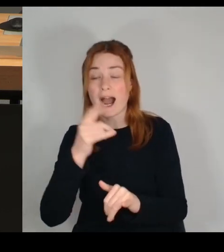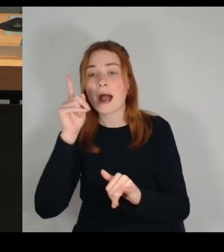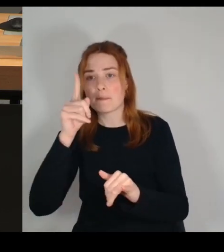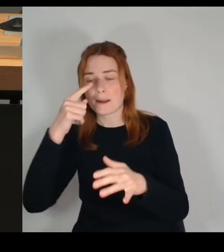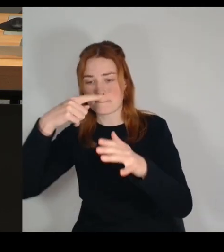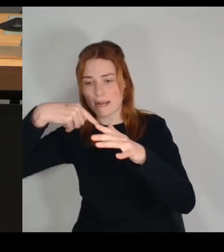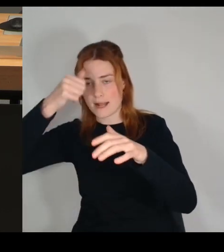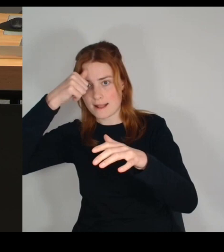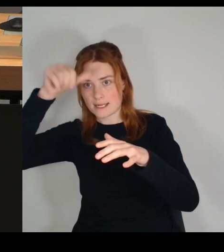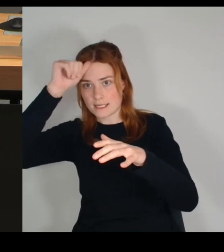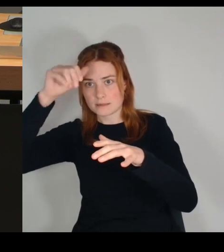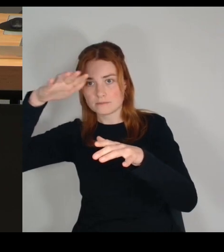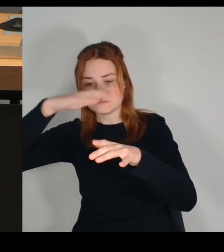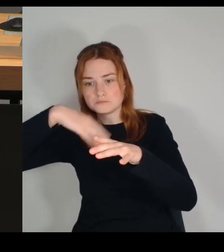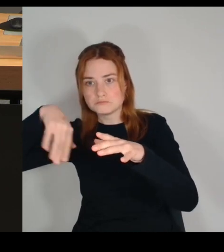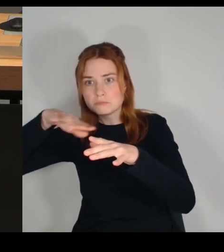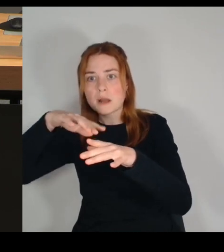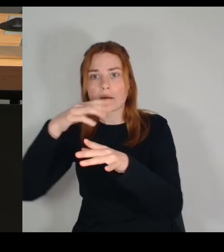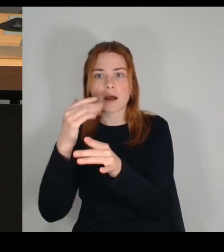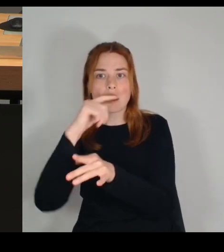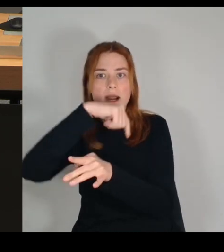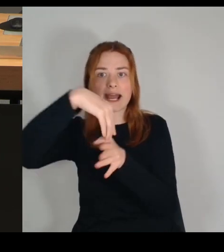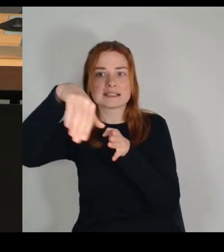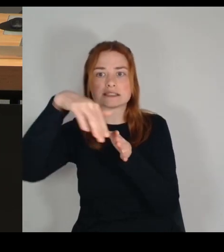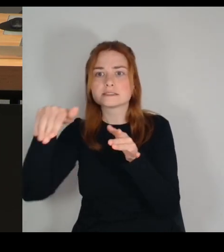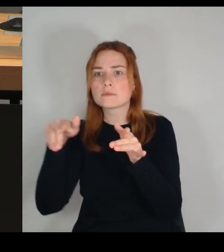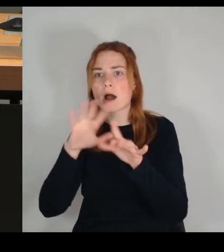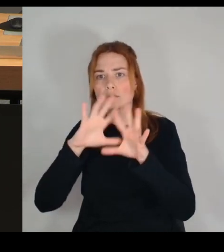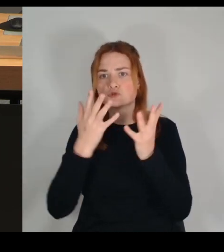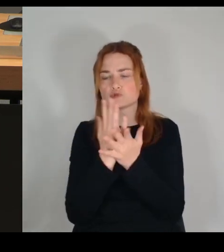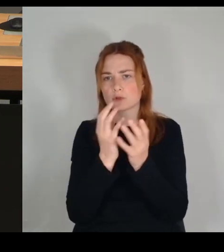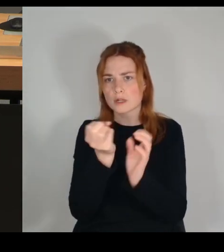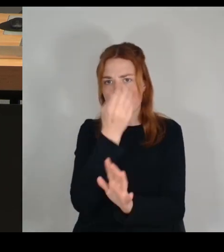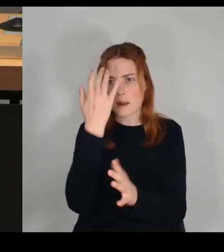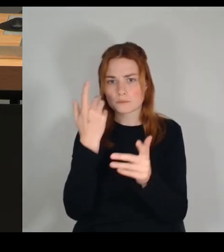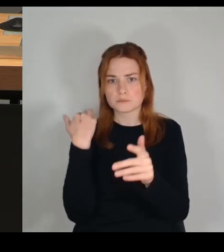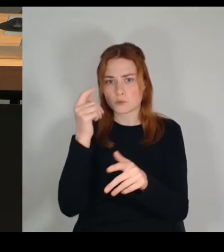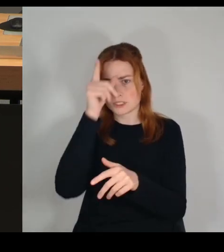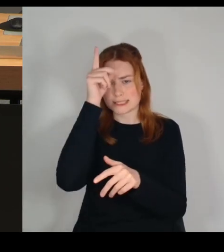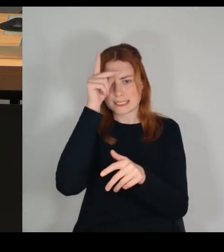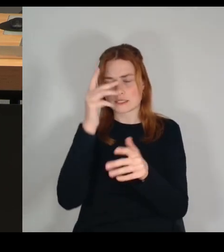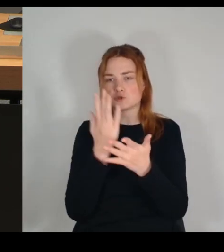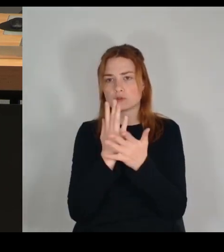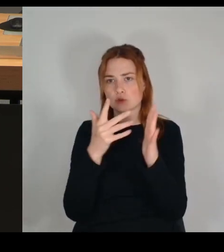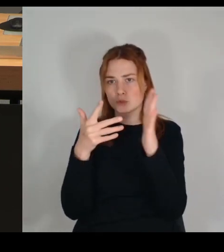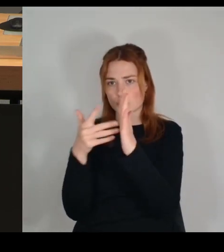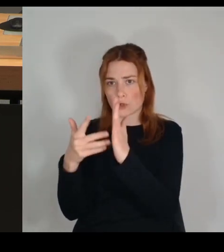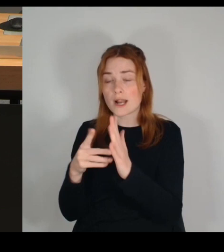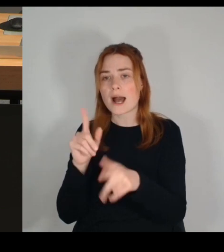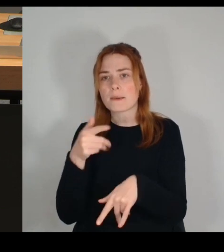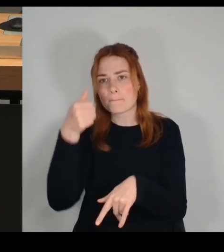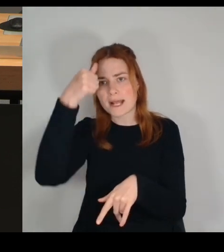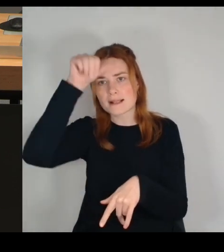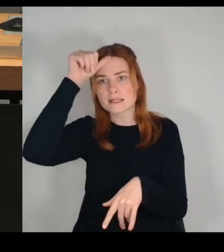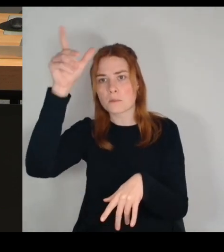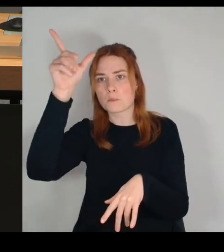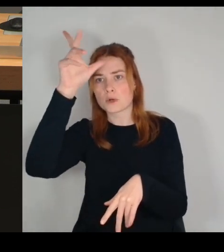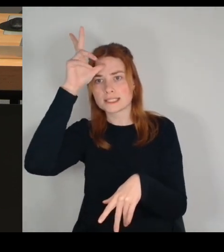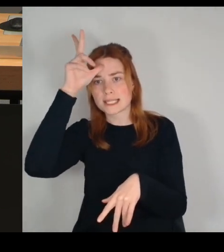Derzeit ist es ja auch nicht so, dass die Berliner Polizei nicht weiß, was sie mit ihren Beamten und mit ihrer Tageszeit und Dienstzeit so anfangen soll.